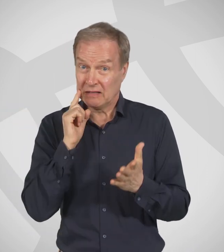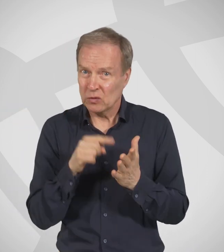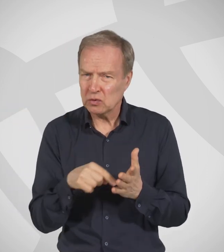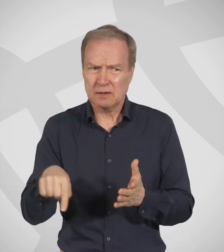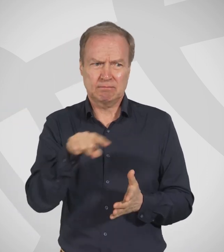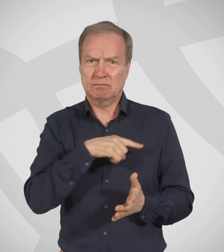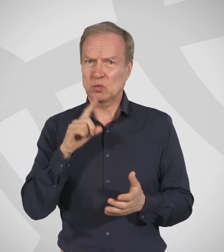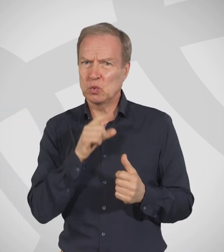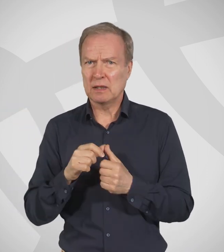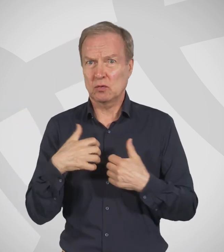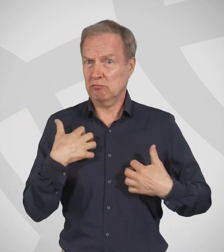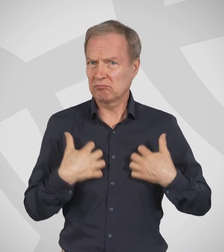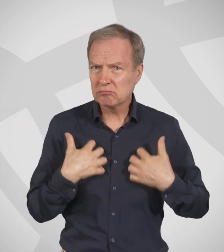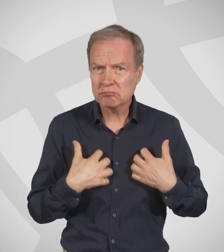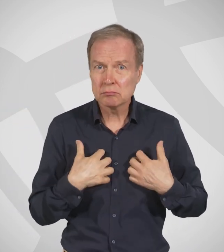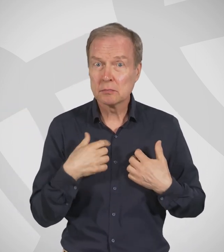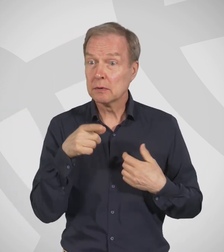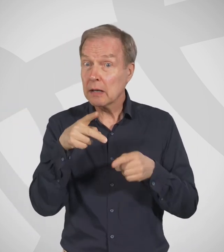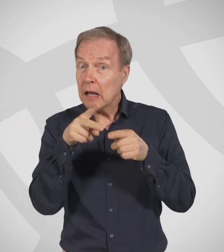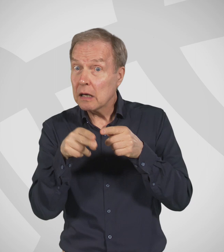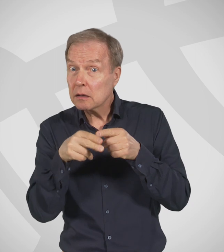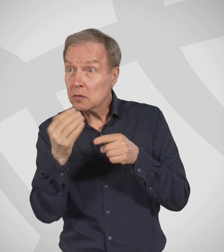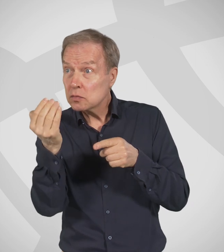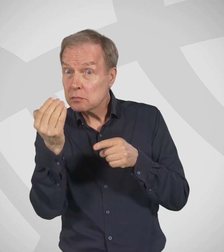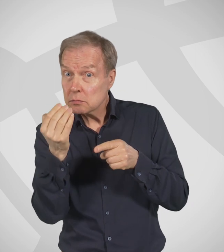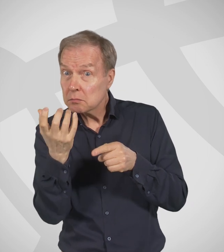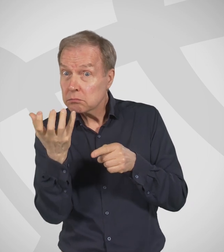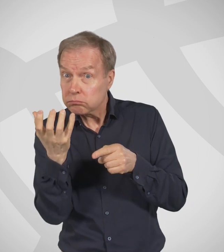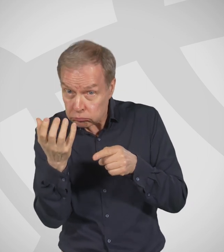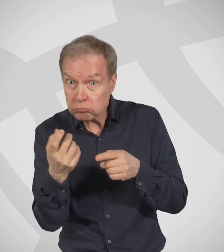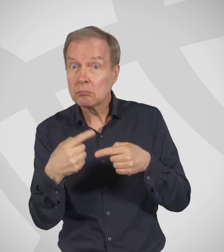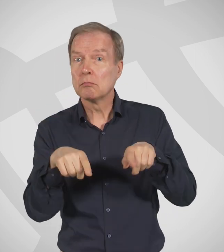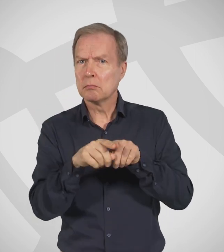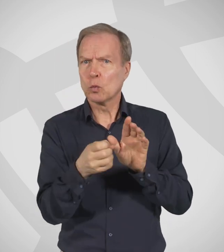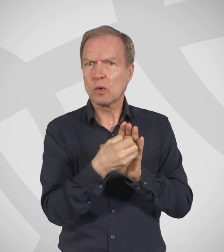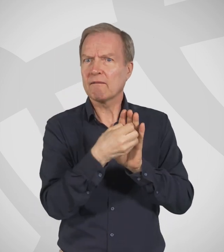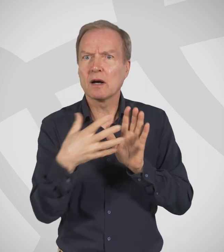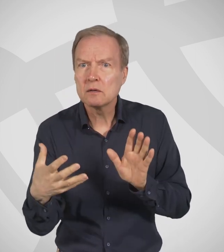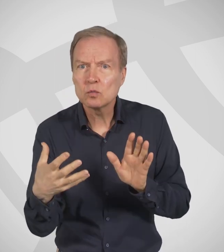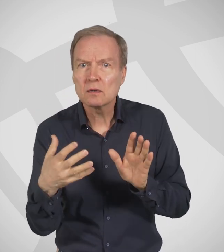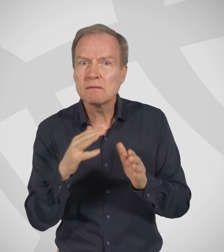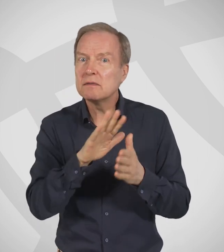Kuurojen Liitto on huolissaan mahdollisten leikkausten vaikutuksista -